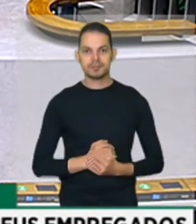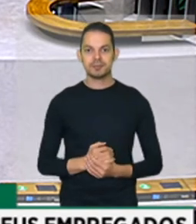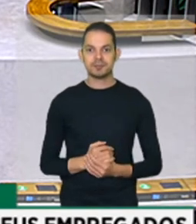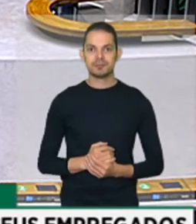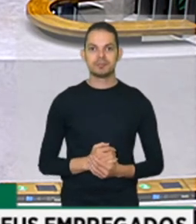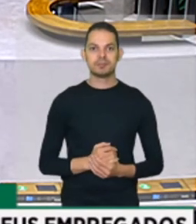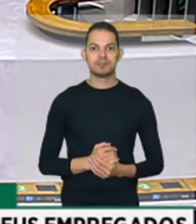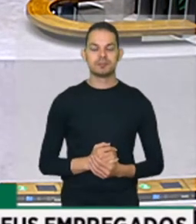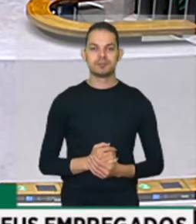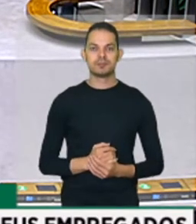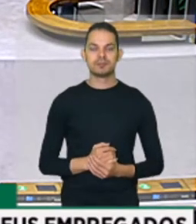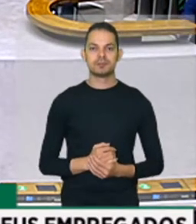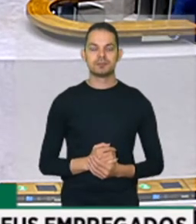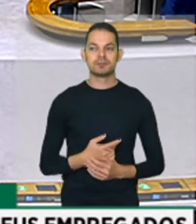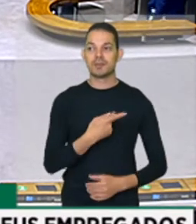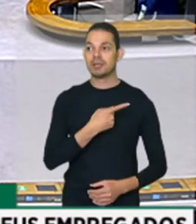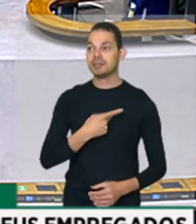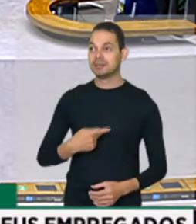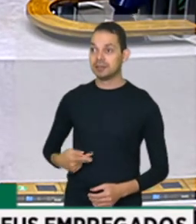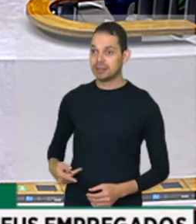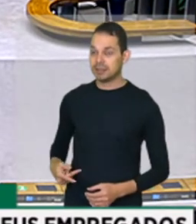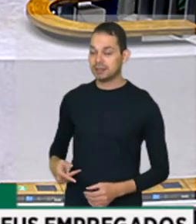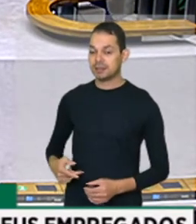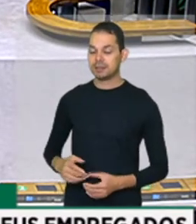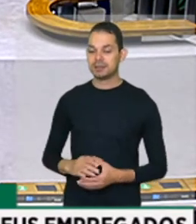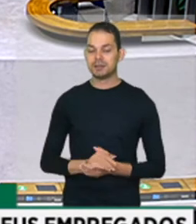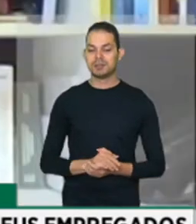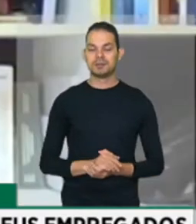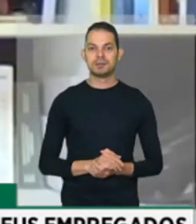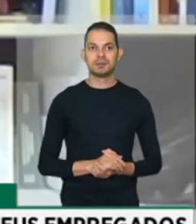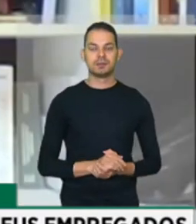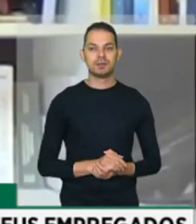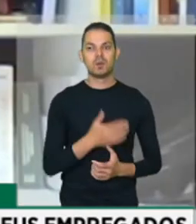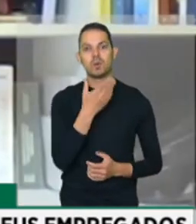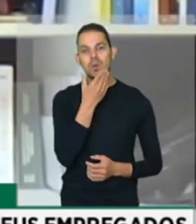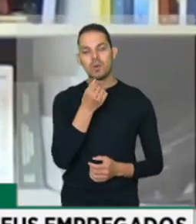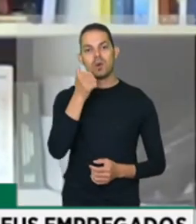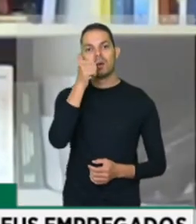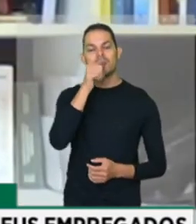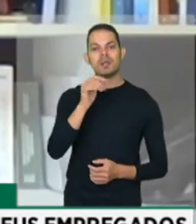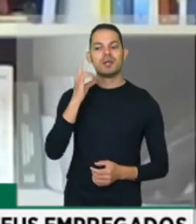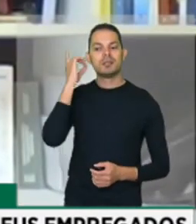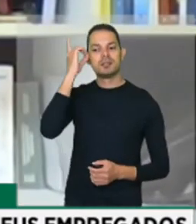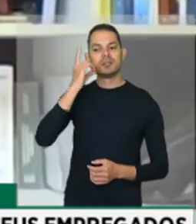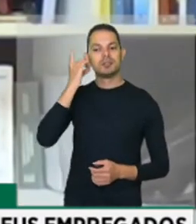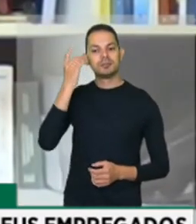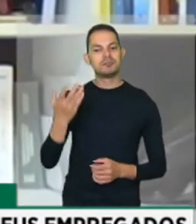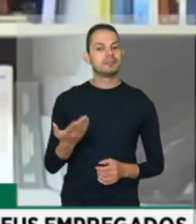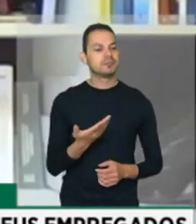NATÁLIA. DEPUTADO LEO DE BRITO. [DEPUTADO]: PRESIDENTE. SENHOR PRESIDENTE, SENHORAS E SENHORES DEPUTADOS, QUERO COMUNICAR AQUI AO CONGRESSO